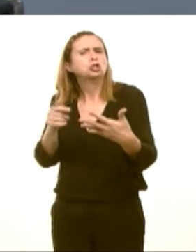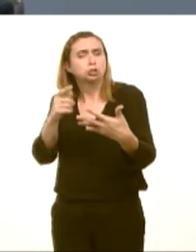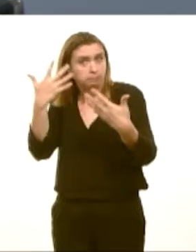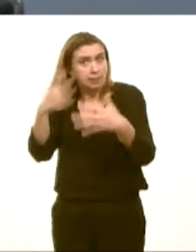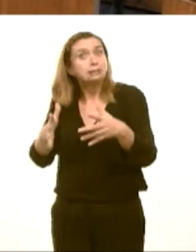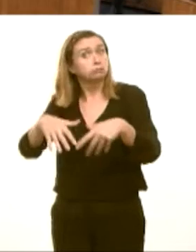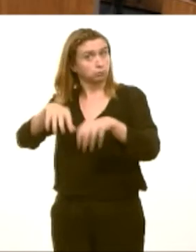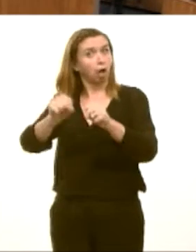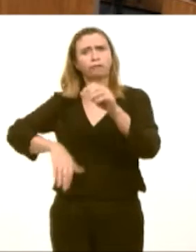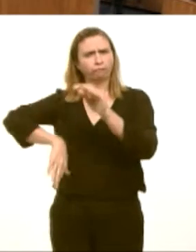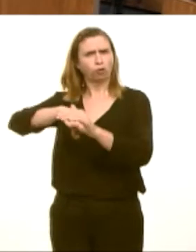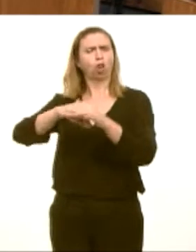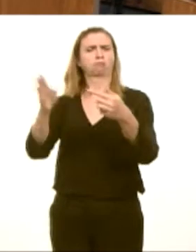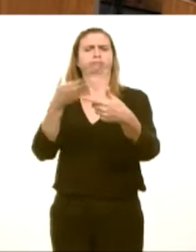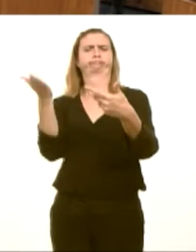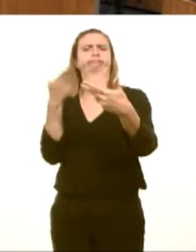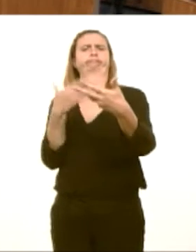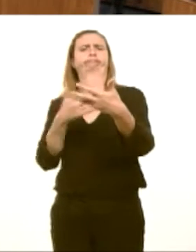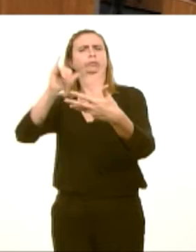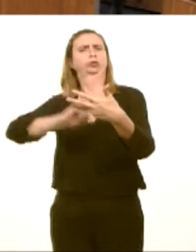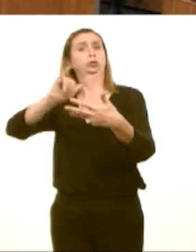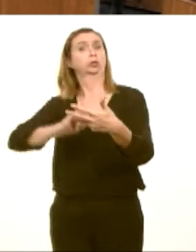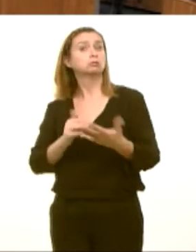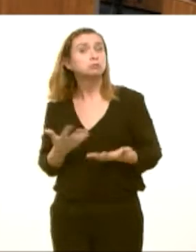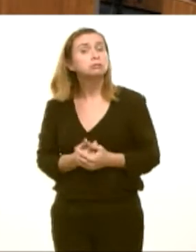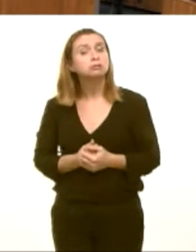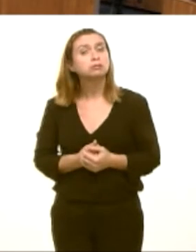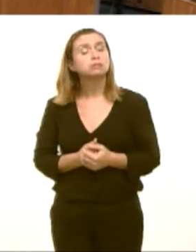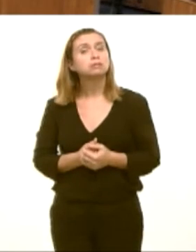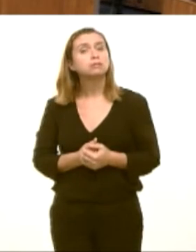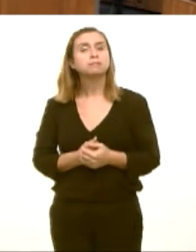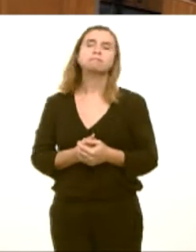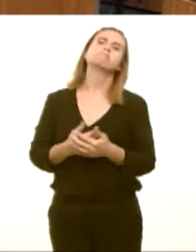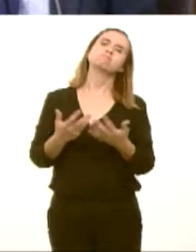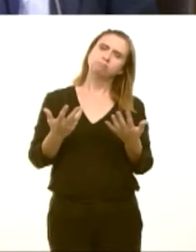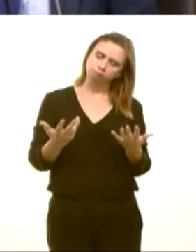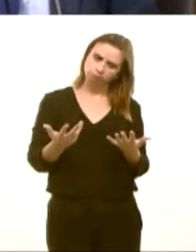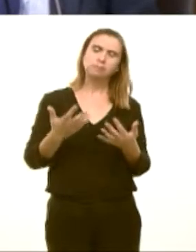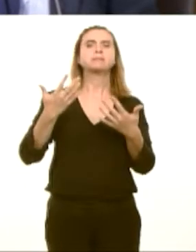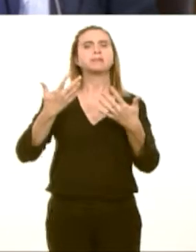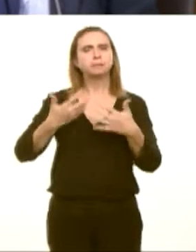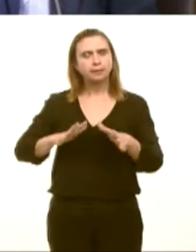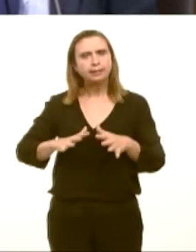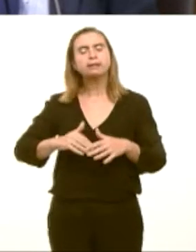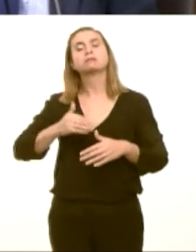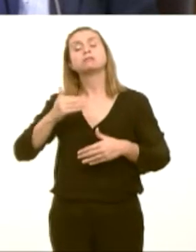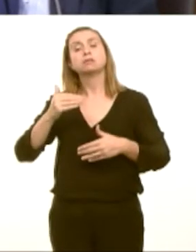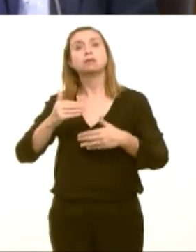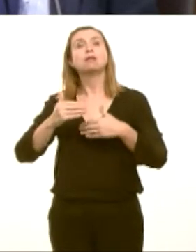gan eich Llywodraeth chi? Carwyn Jones: Rydym wedi symud ymlaen ‚ Vibrant and Viable Places, rydym wedi symud ymlaen